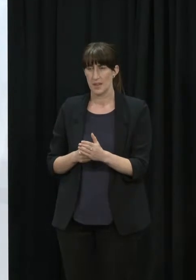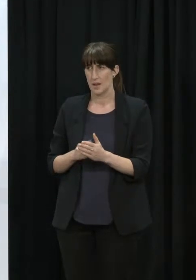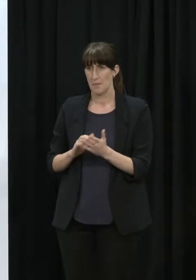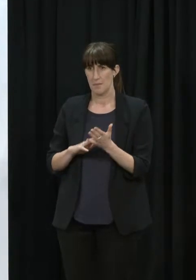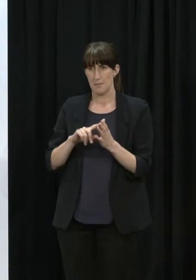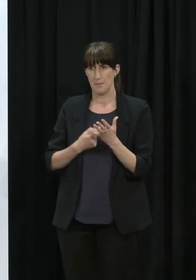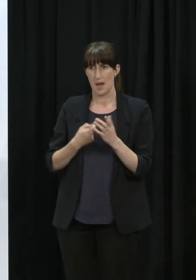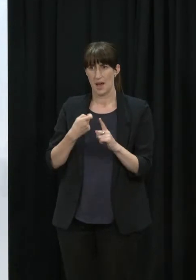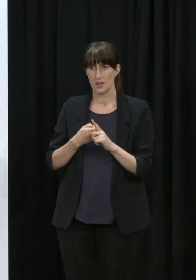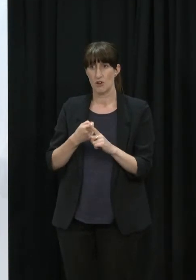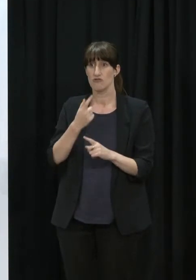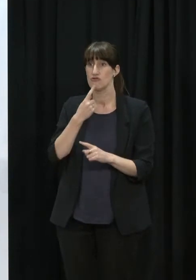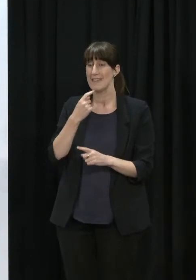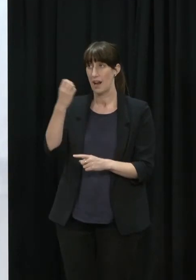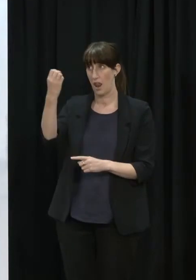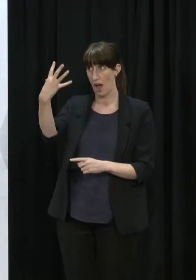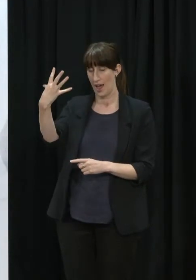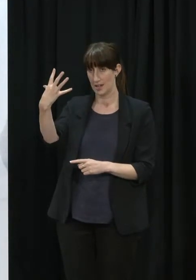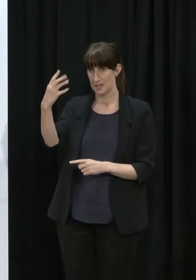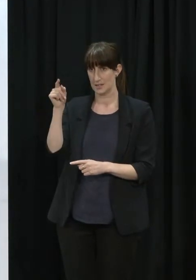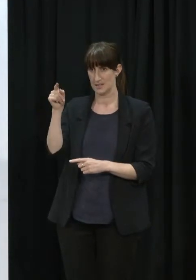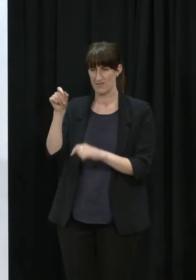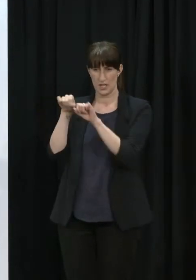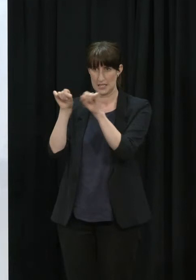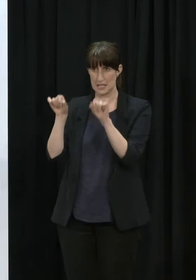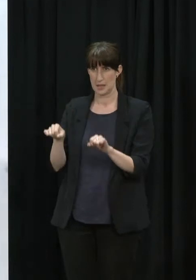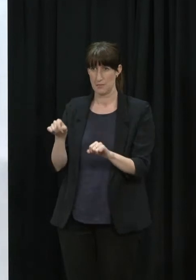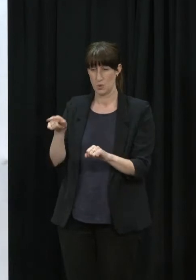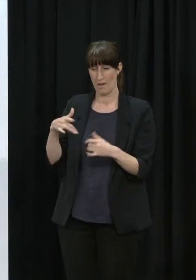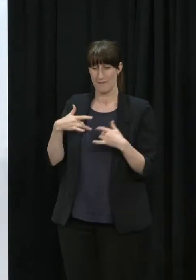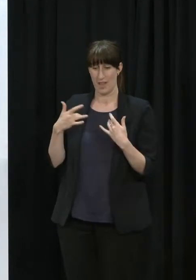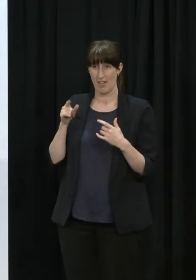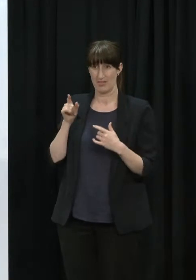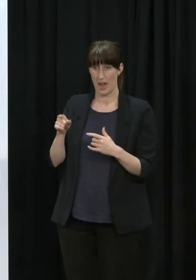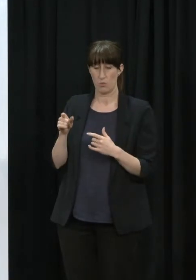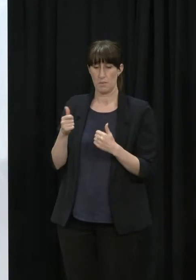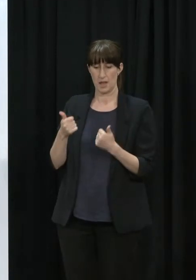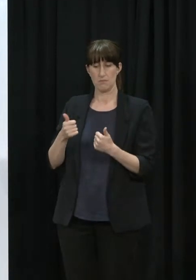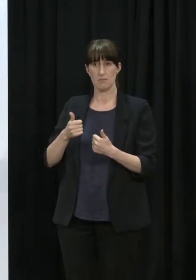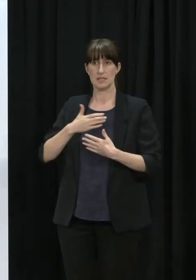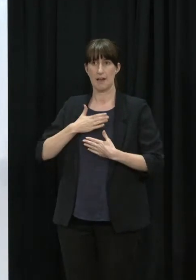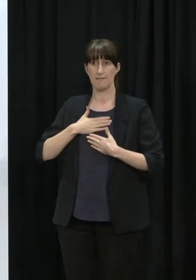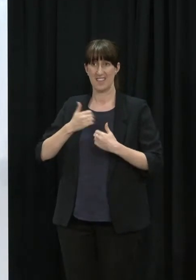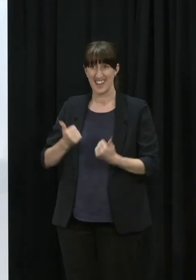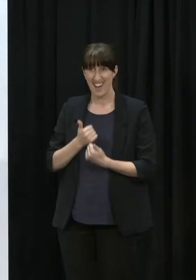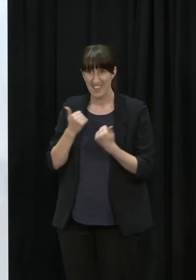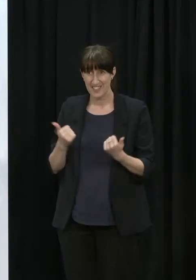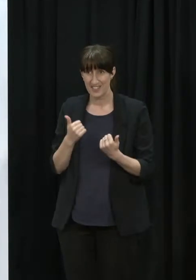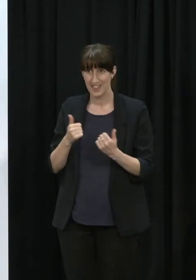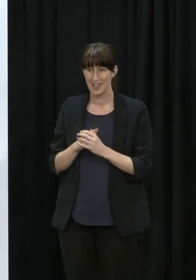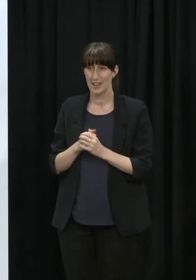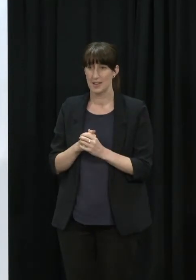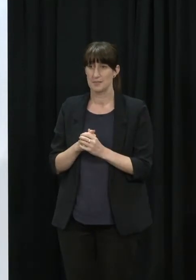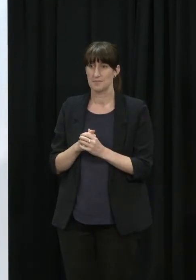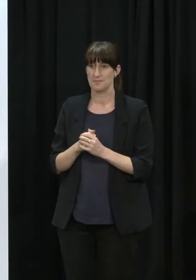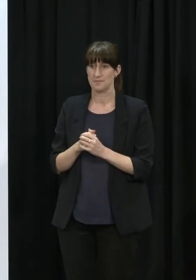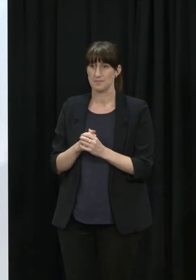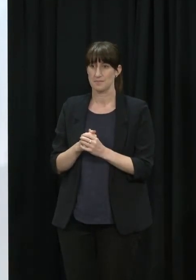booster ka puta te myocarditis e mohio ana matou he nui ake